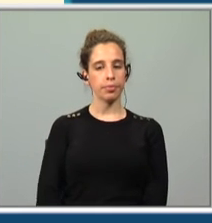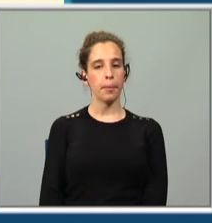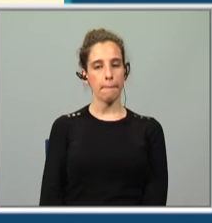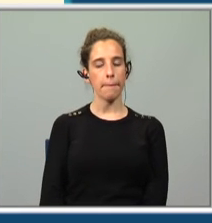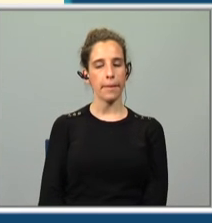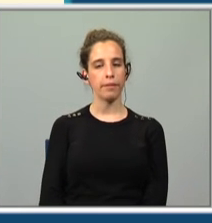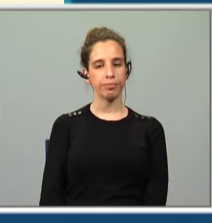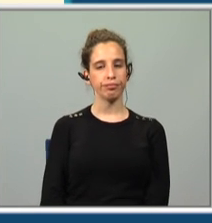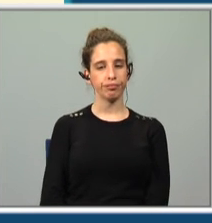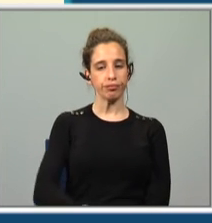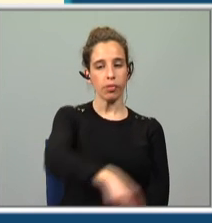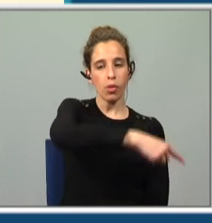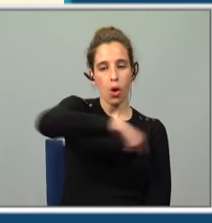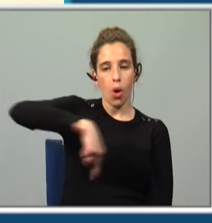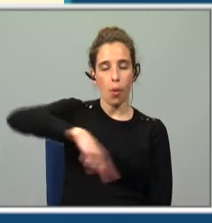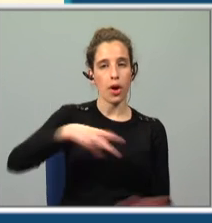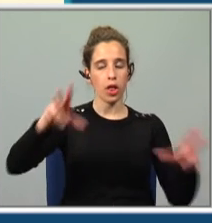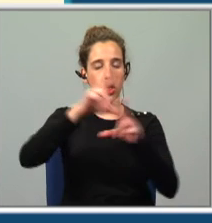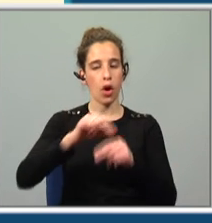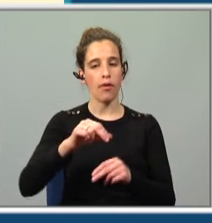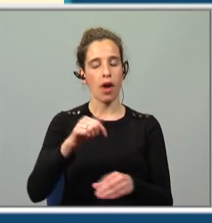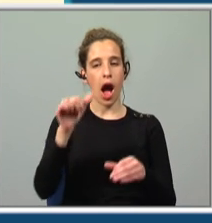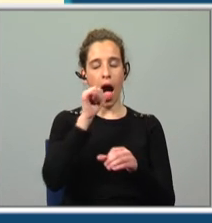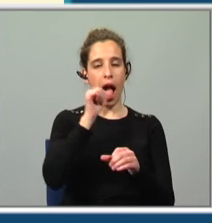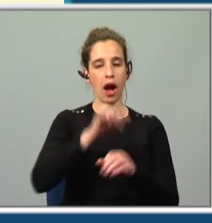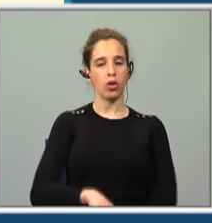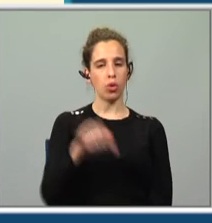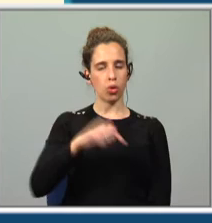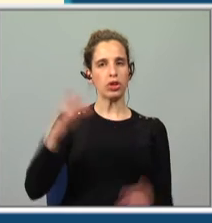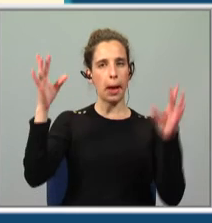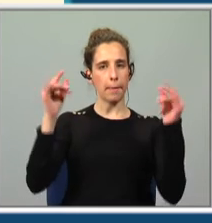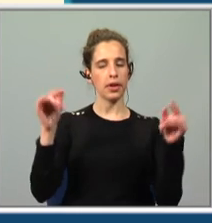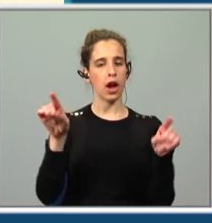com a sua bóia nova para dentro de água hoje e a brincar com os seus irmãos e 帶著你的新浮標進入水中今天和他的兄弟們一起玩